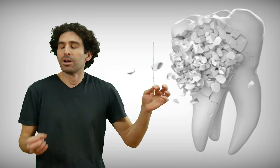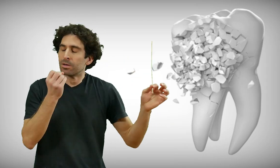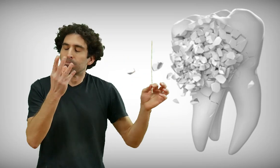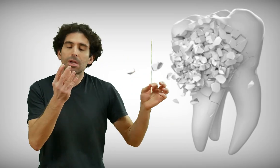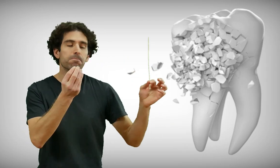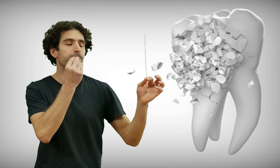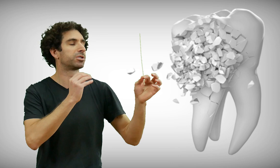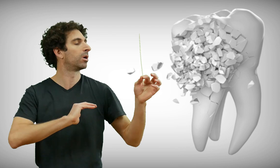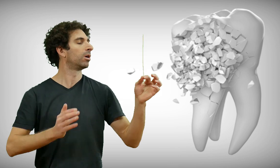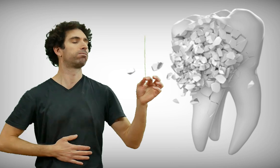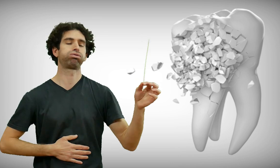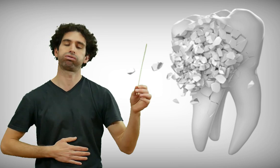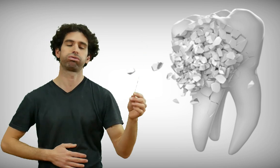J'ai bien mangé moi !